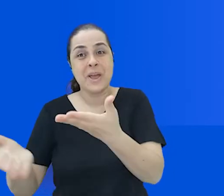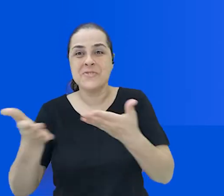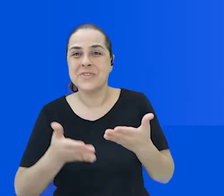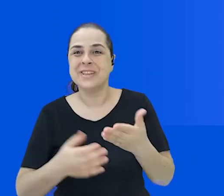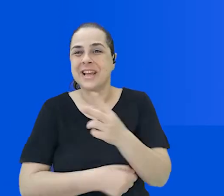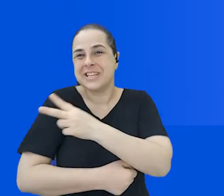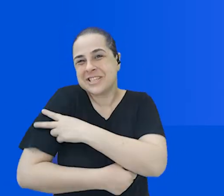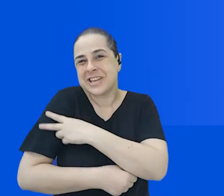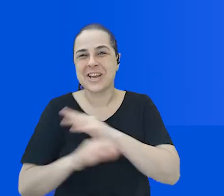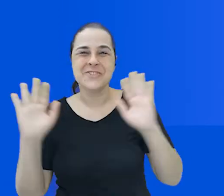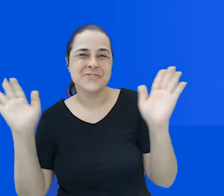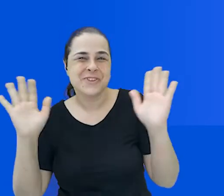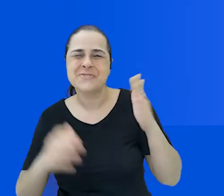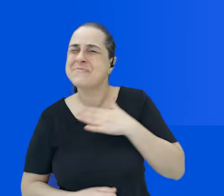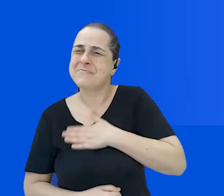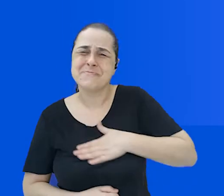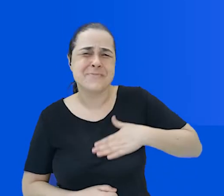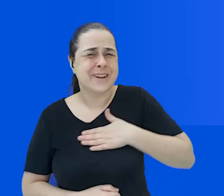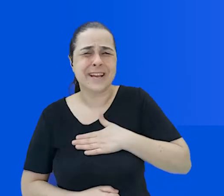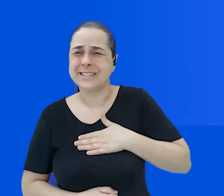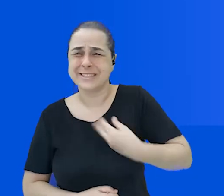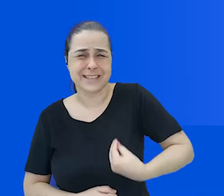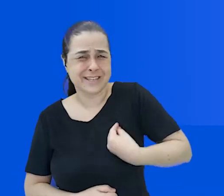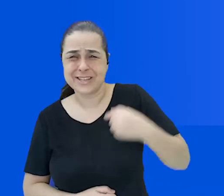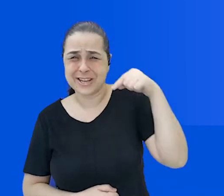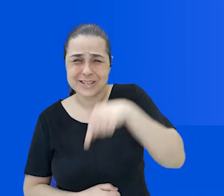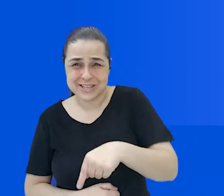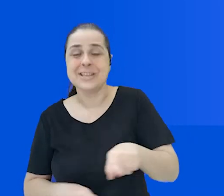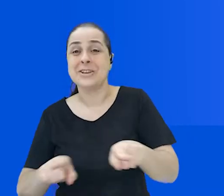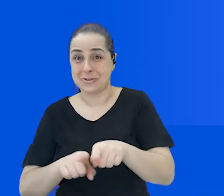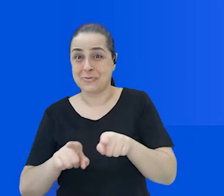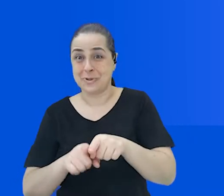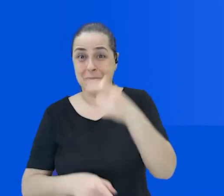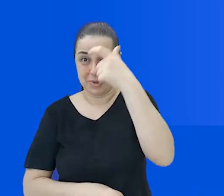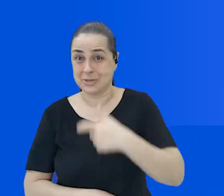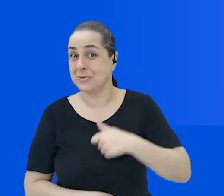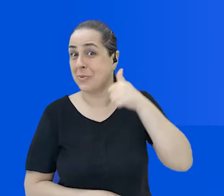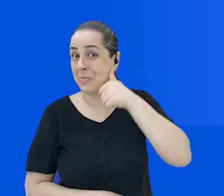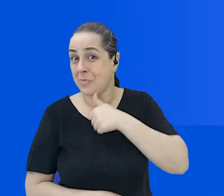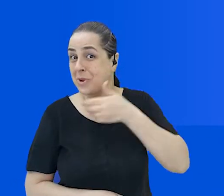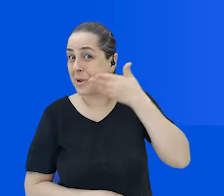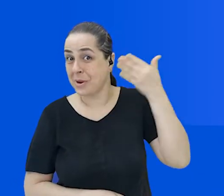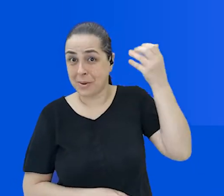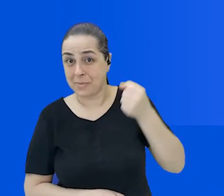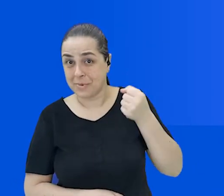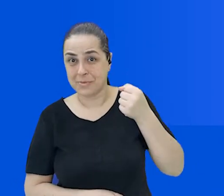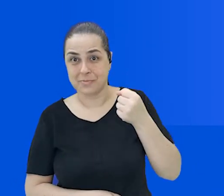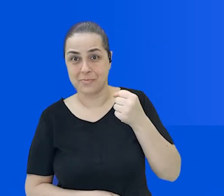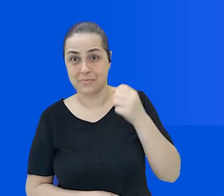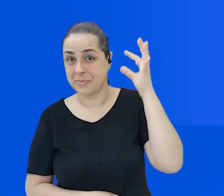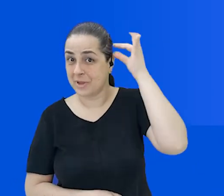Oi chefas! Que prazer estar aqui com vocês. Eu também sou uma mulher branca, tenho os cabelos loiros